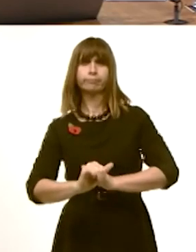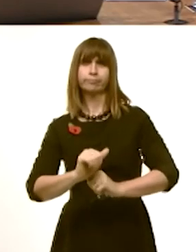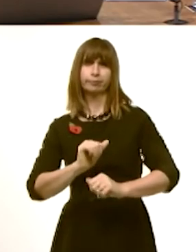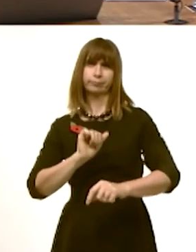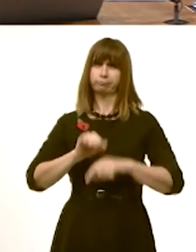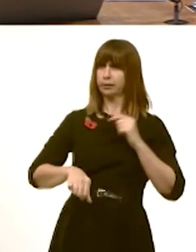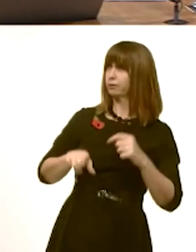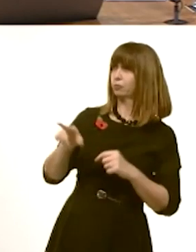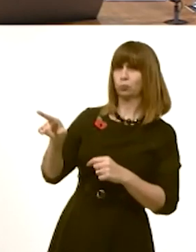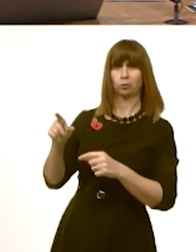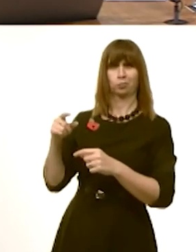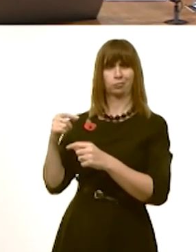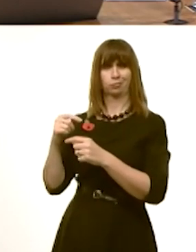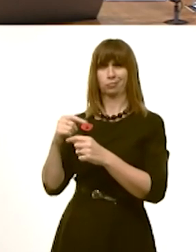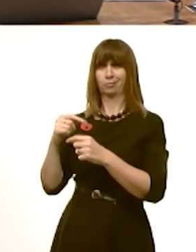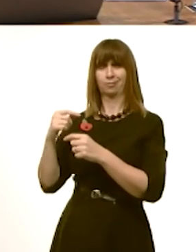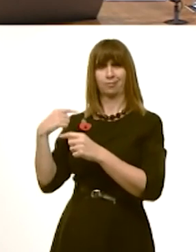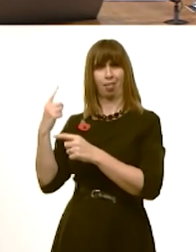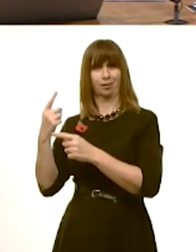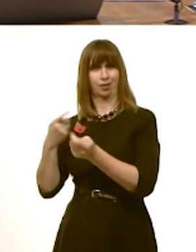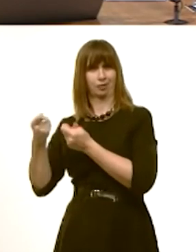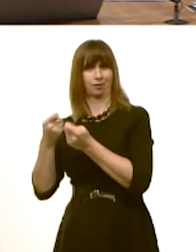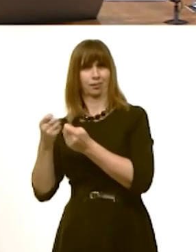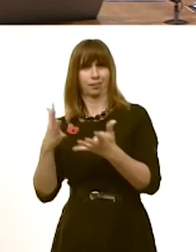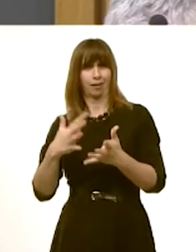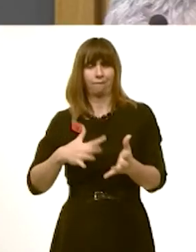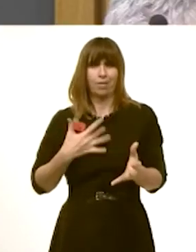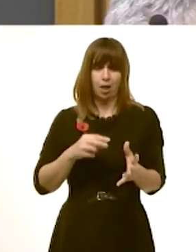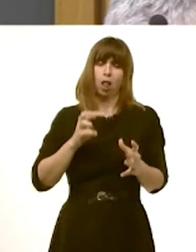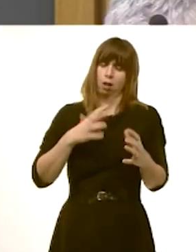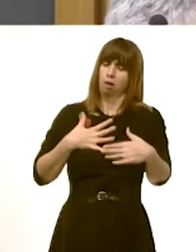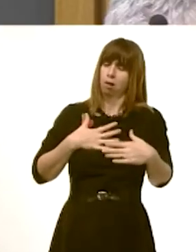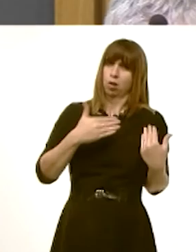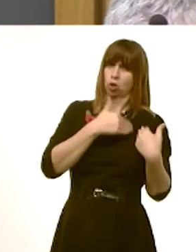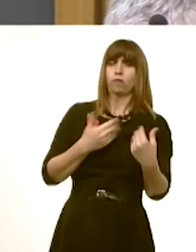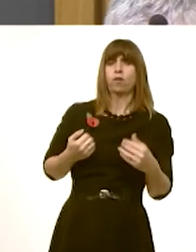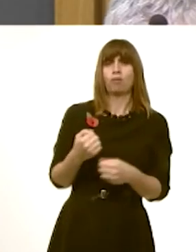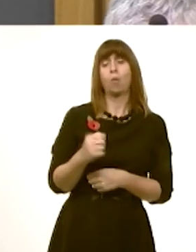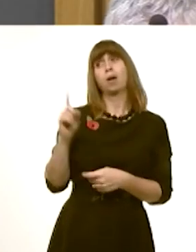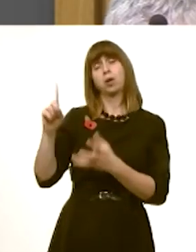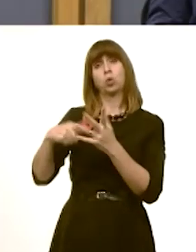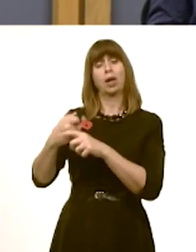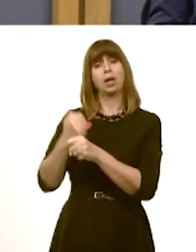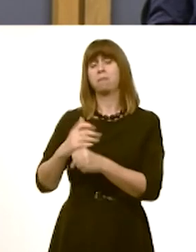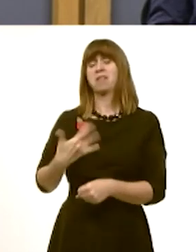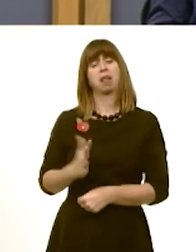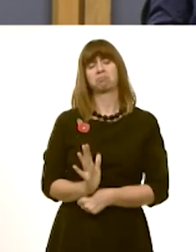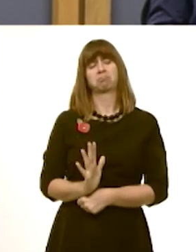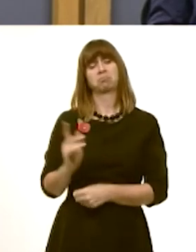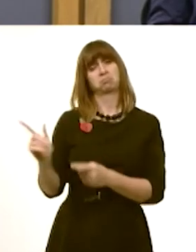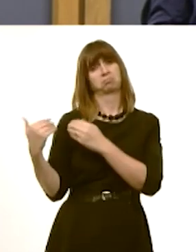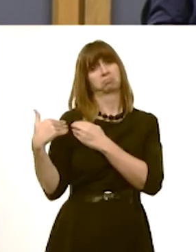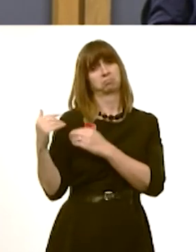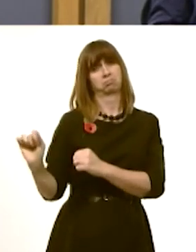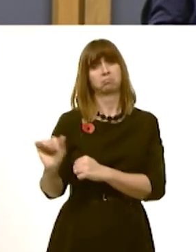Y Llywydd / The Presiding Officer: Question 5 was grouped with question 1, so we move